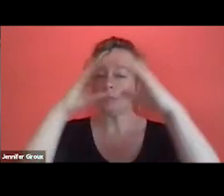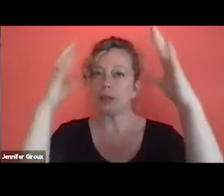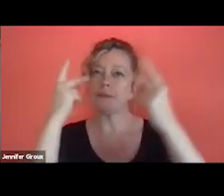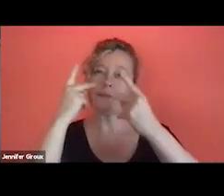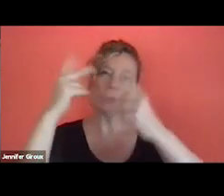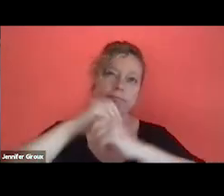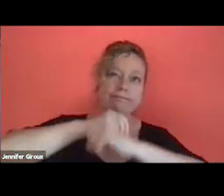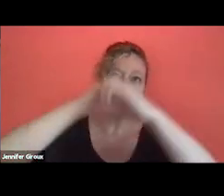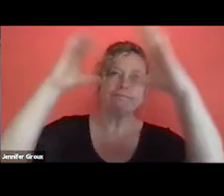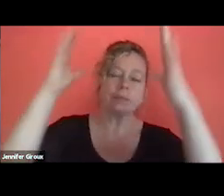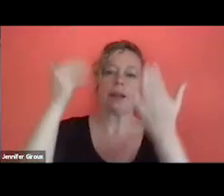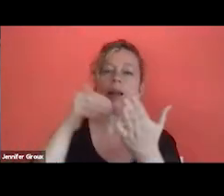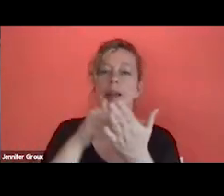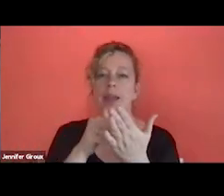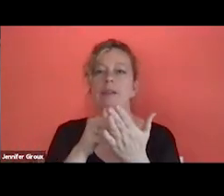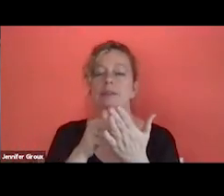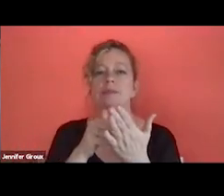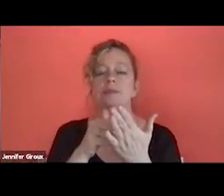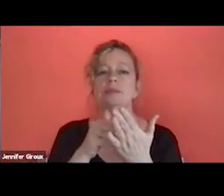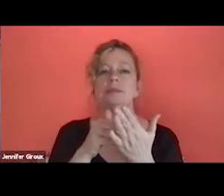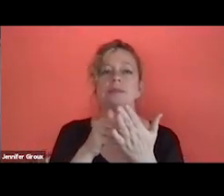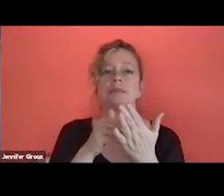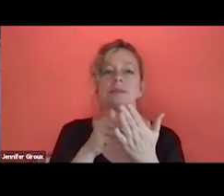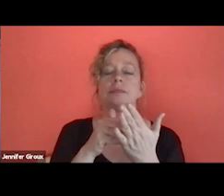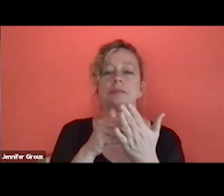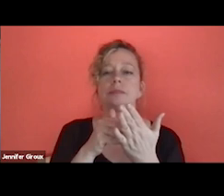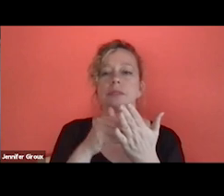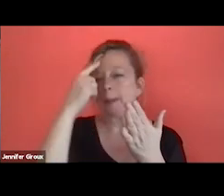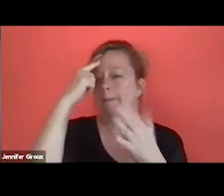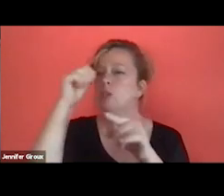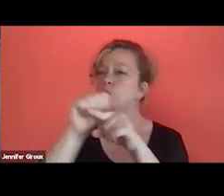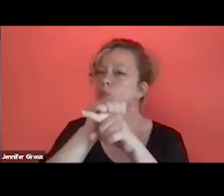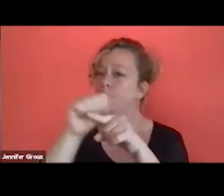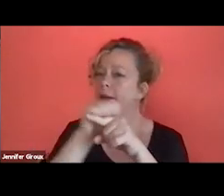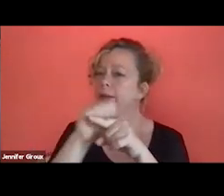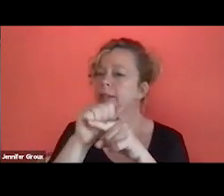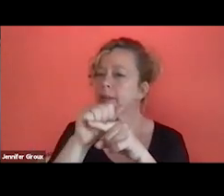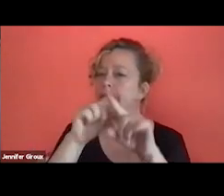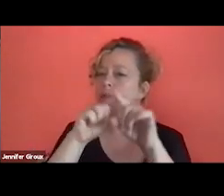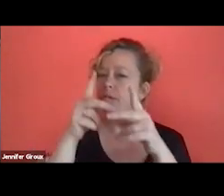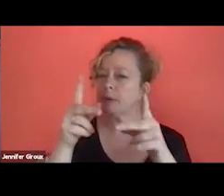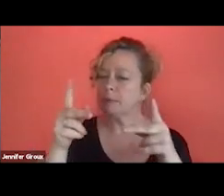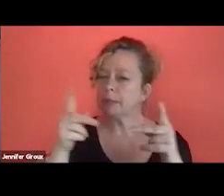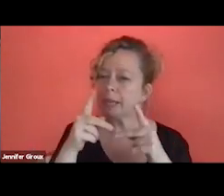realmente es ponerse a sí mismo, nuevamente, y para ese ensayo mental de estar en otro lugar, y puede ser transportados,